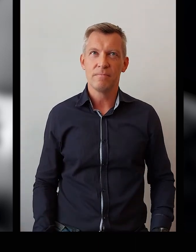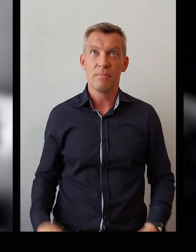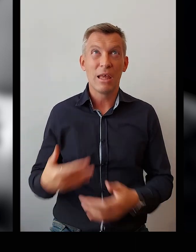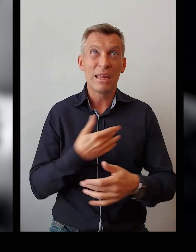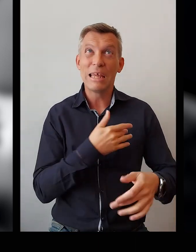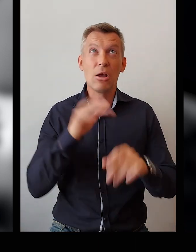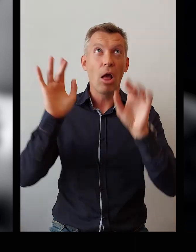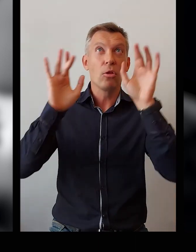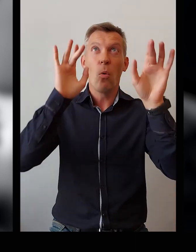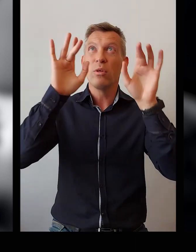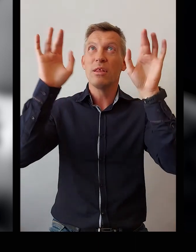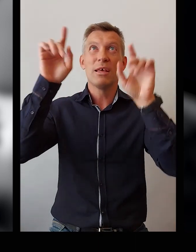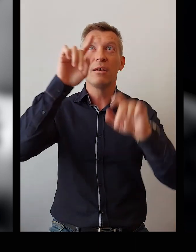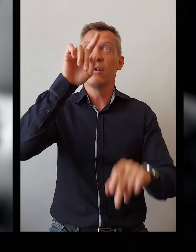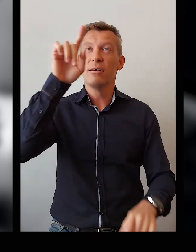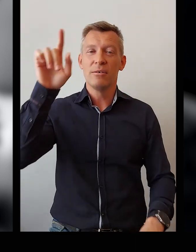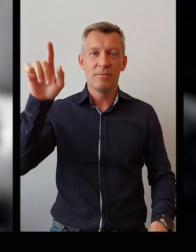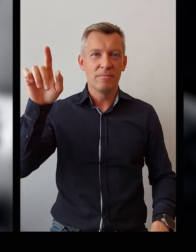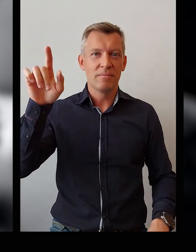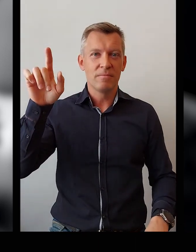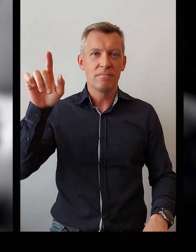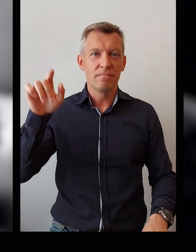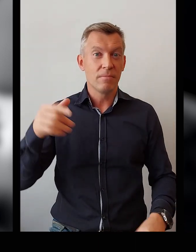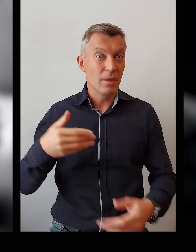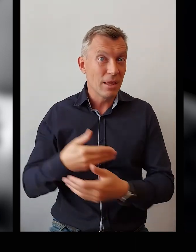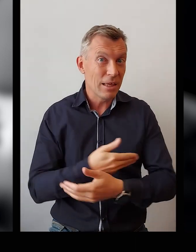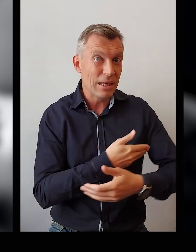ringatózik, ring,